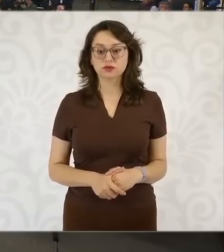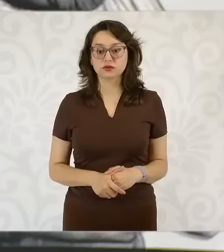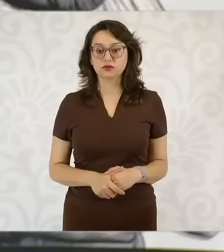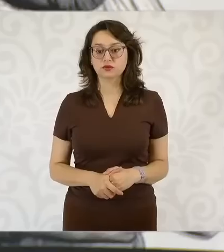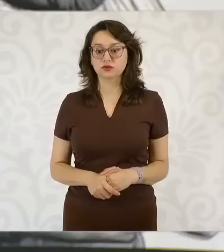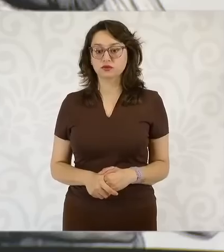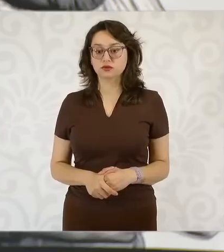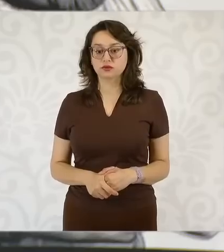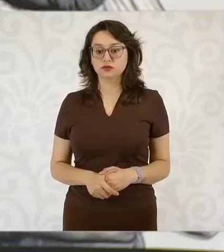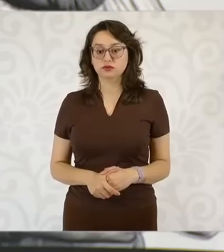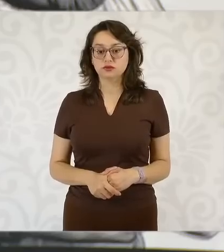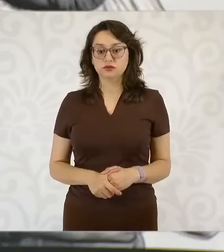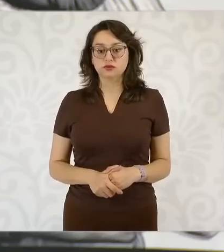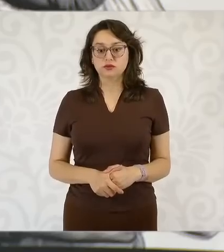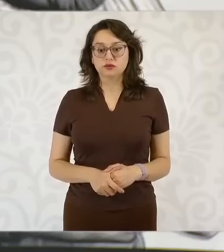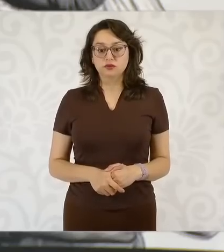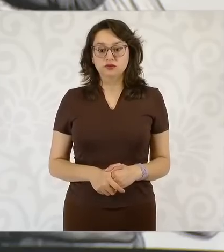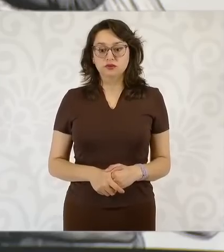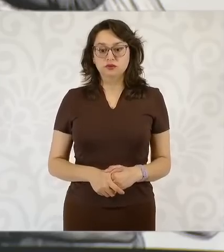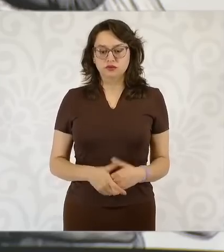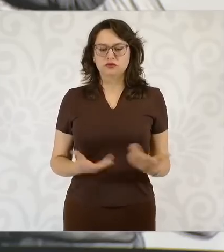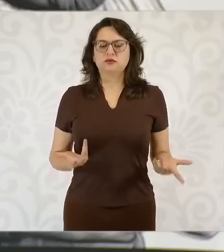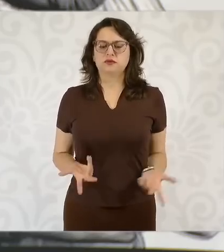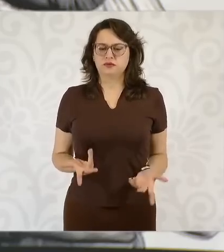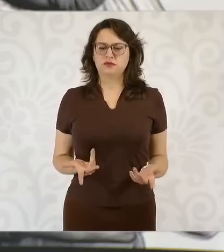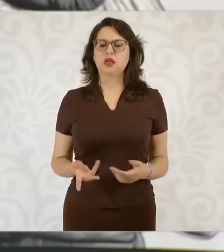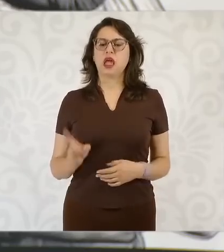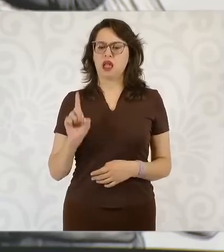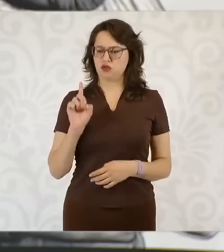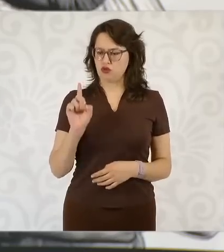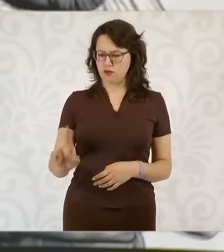hay vía jurídica Ya lo vamos a anunciar el domingo pero tiene su via jurídica que es